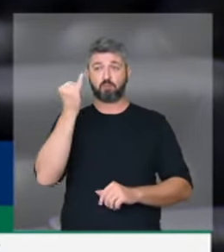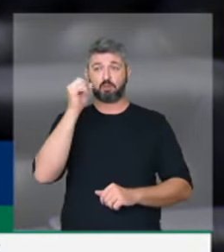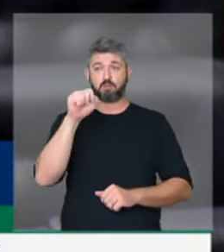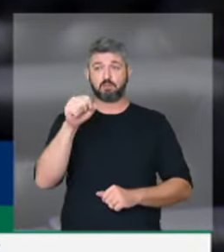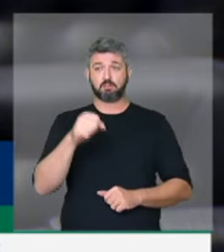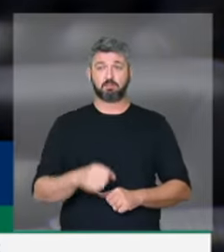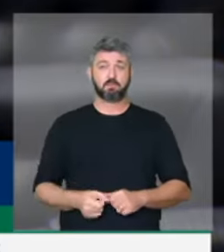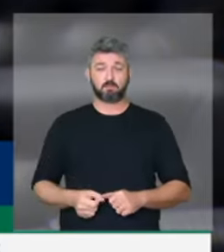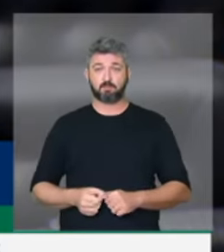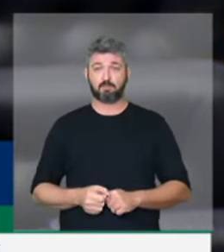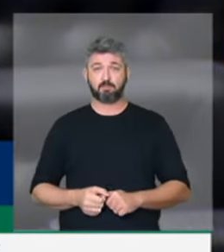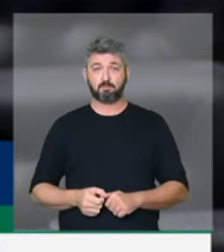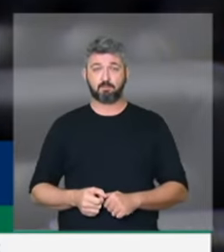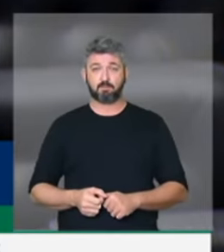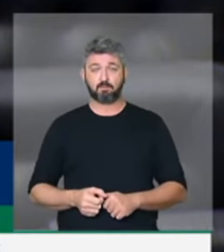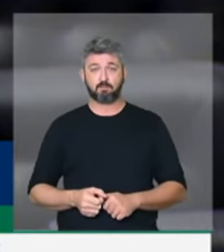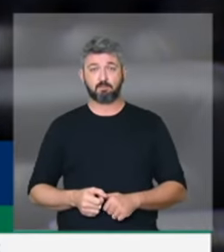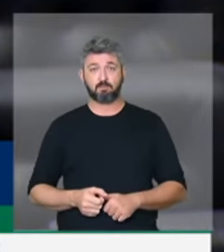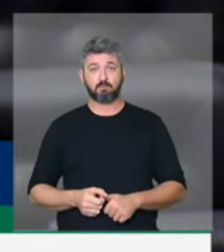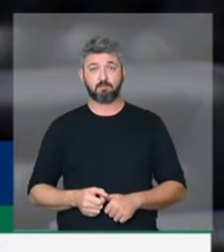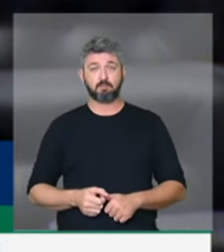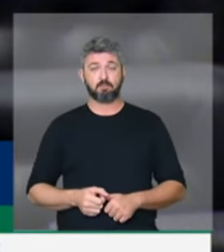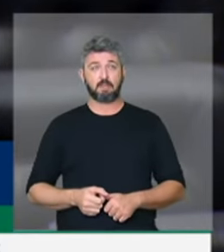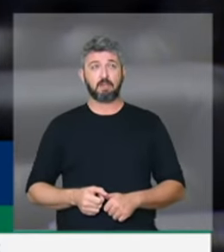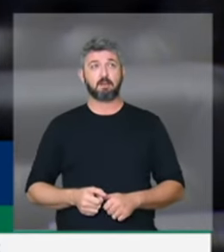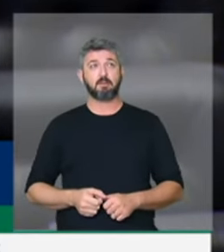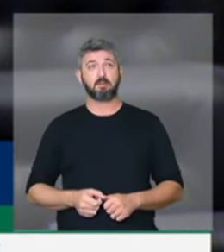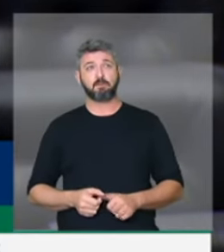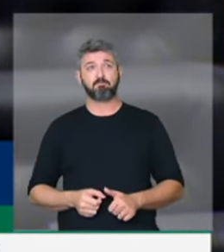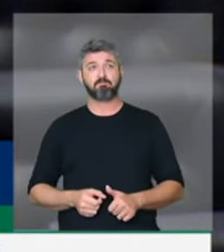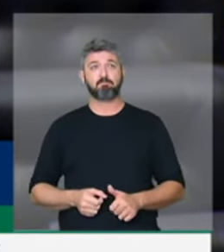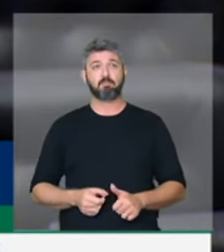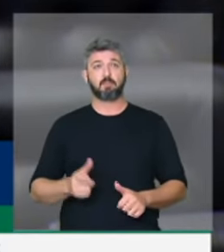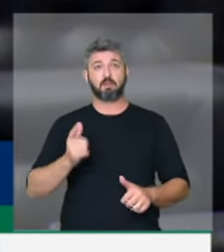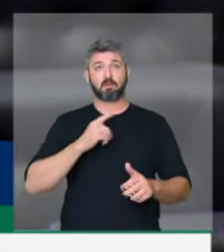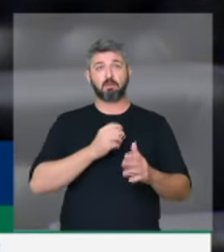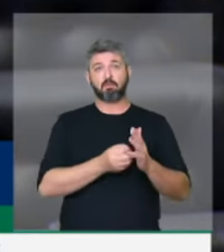PROJETO, ELE TEM UMA SÉRIE DE QUESTÕES QUE PODEM SER APERFEIÇOADAS, PODEM SER